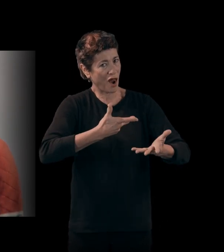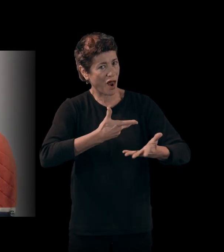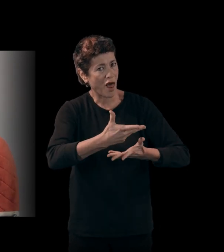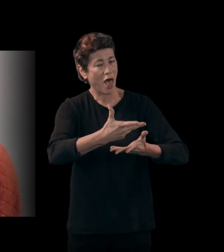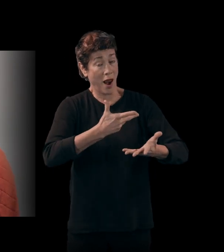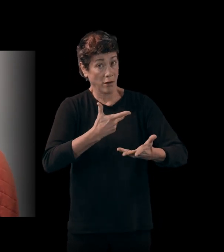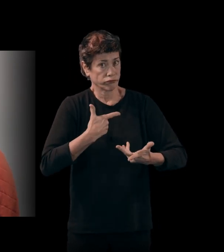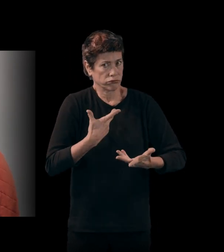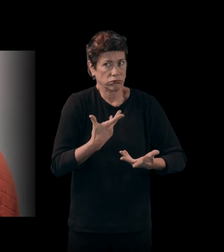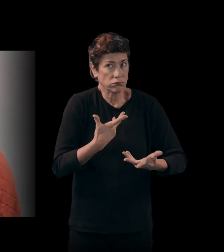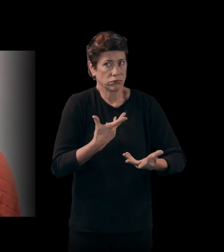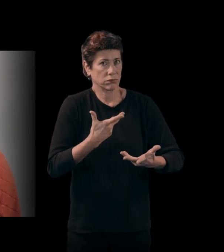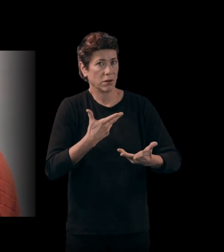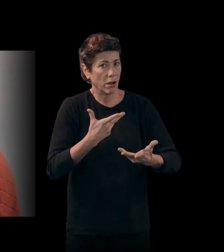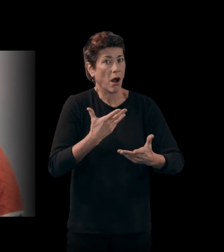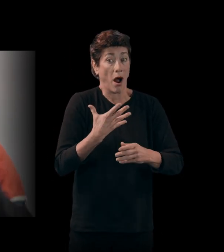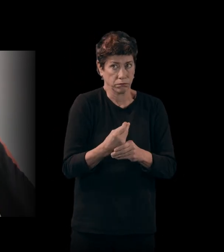essayer d'établir les conditions d'une rencontre.